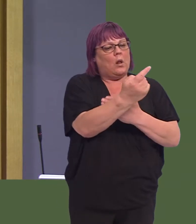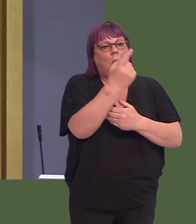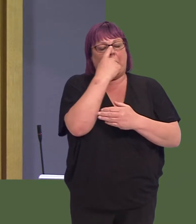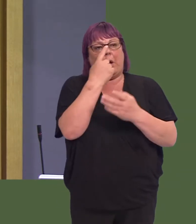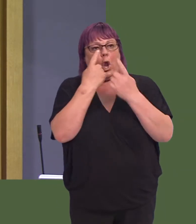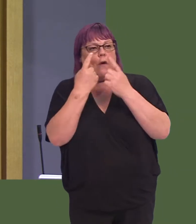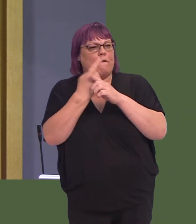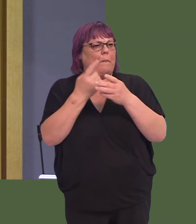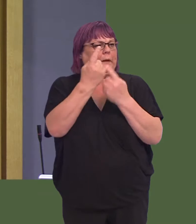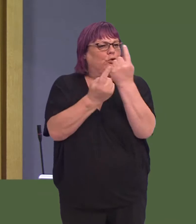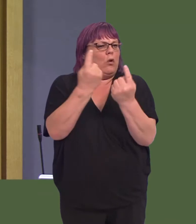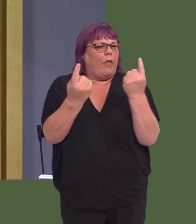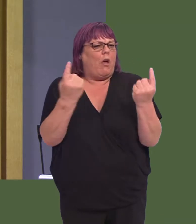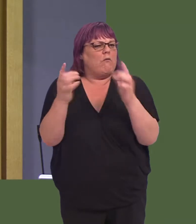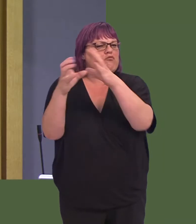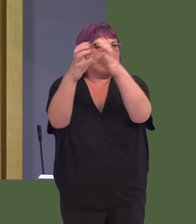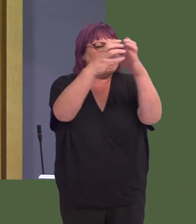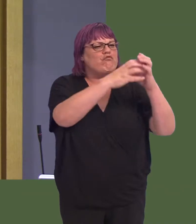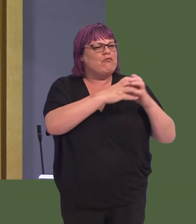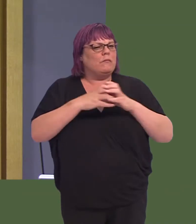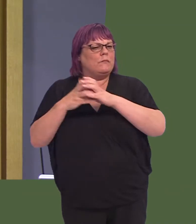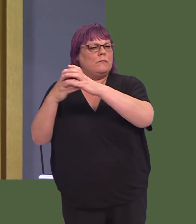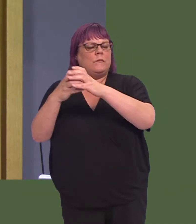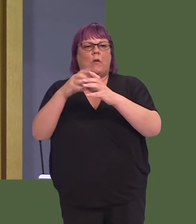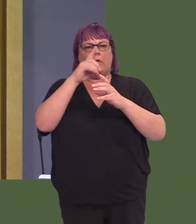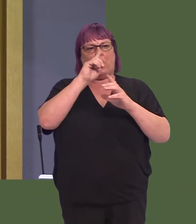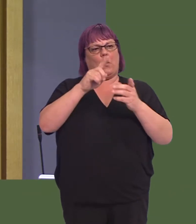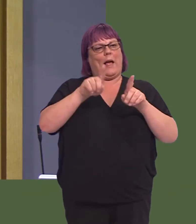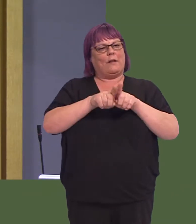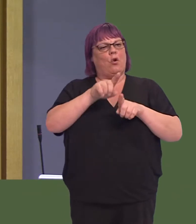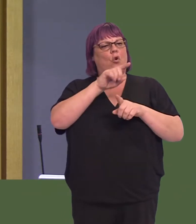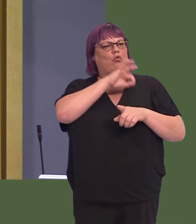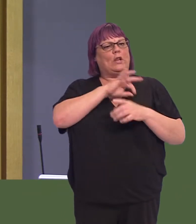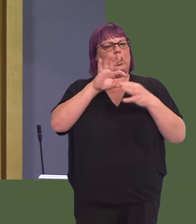gilydd er mwyn iddyn nhw allu gweithio a gwella'r hyn y maen nhw'n ei gynnig fel undebau credyd.